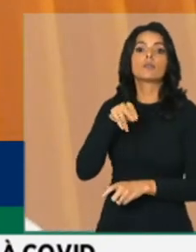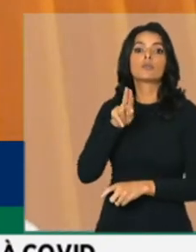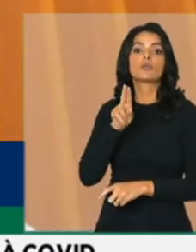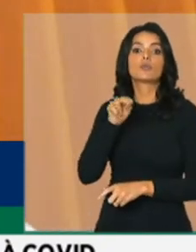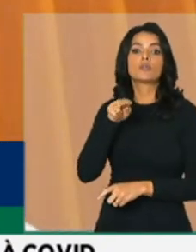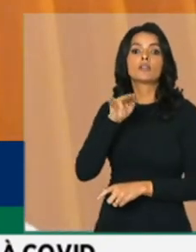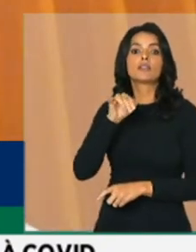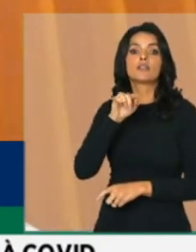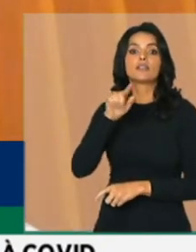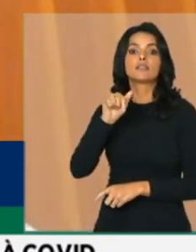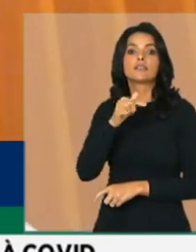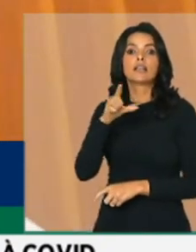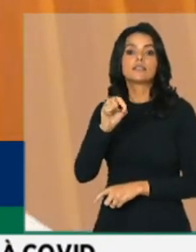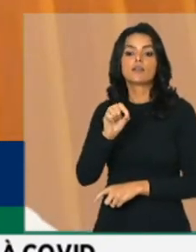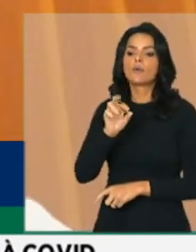CONTINUAR VACINANDO 75O MIL DOSES POR DIA NÓS VAMOS